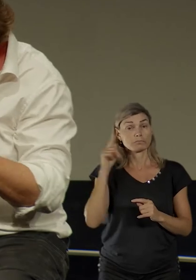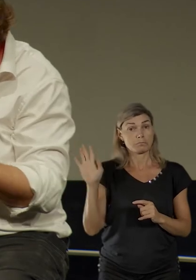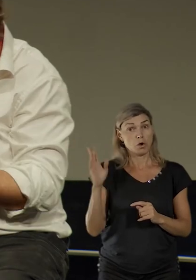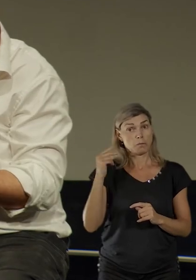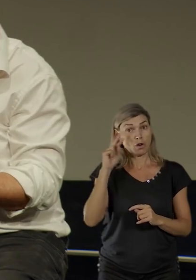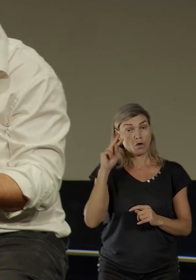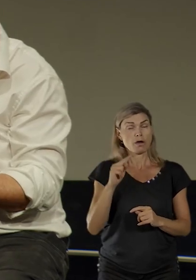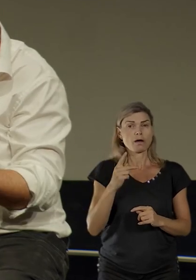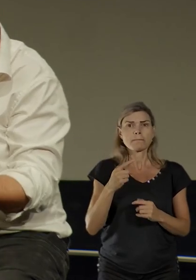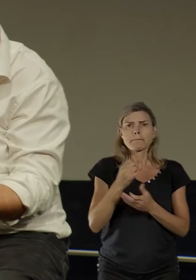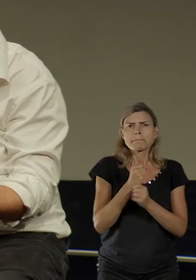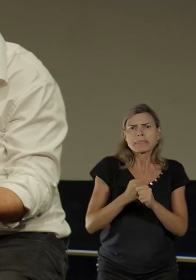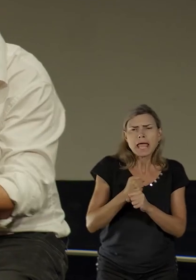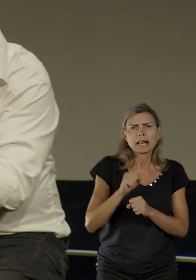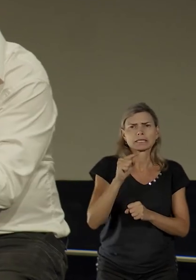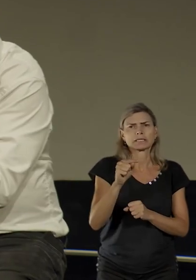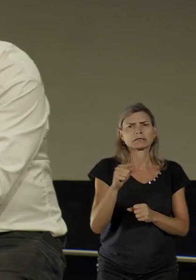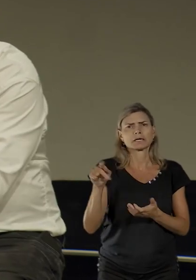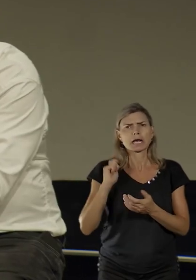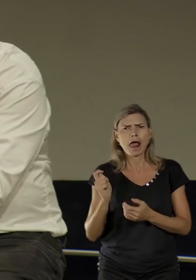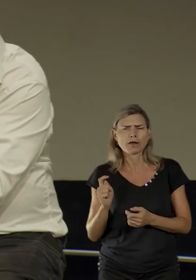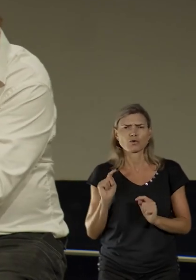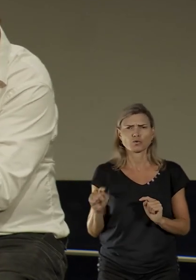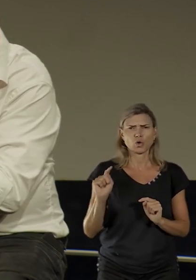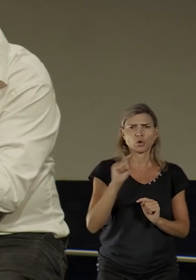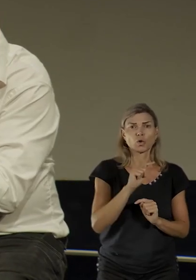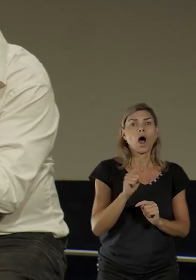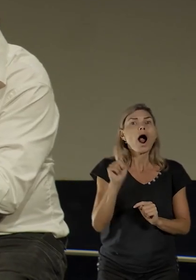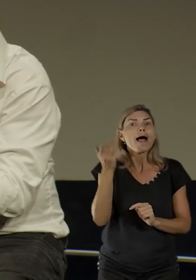Ale oni neměli ten technický nástroj na to. Ty vysokorychlostní tratě, o kterých mluví Jiří.